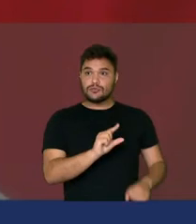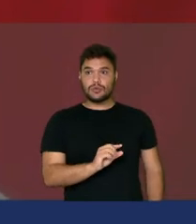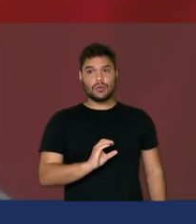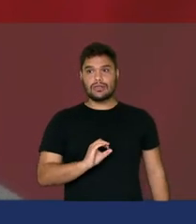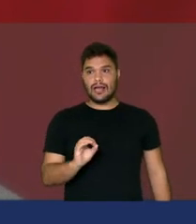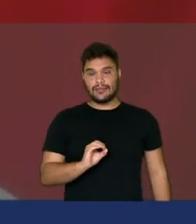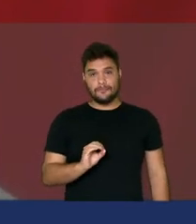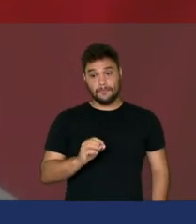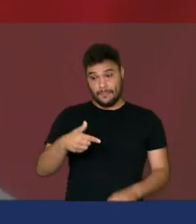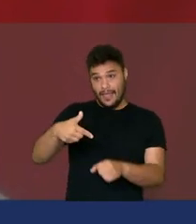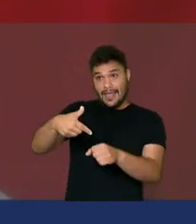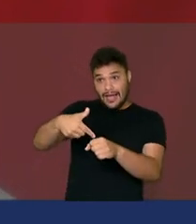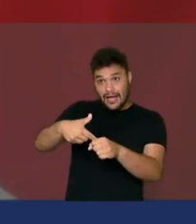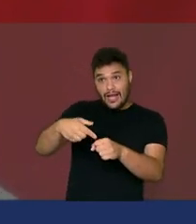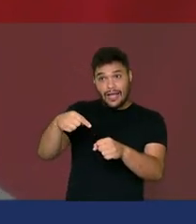E O REAL, AÍ ESQUECE DE DIMINUO ÁRIO PREÇO DA